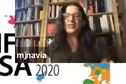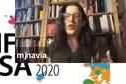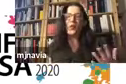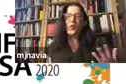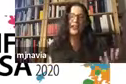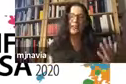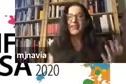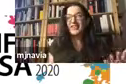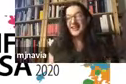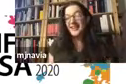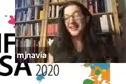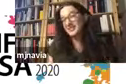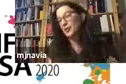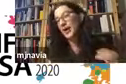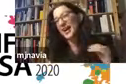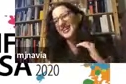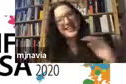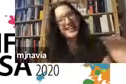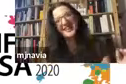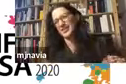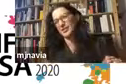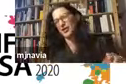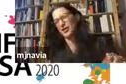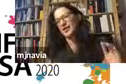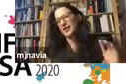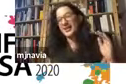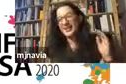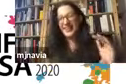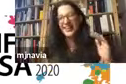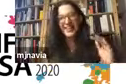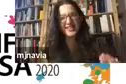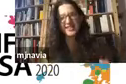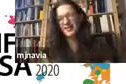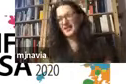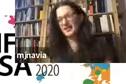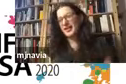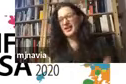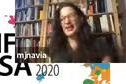los cuentos de Mavis Gallant que es una gran escritora canadiense